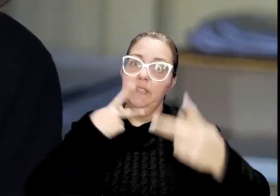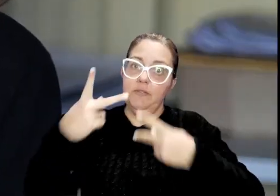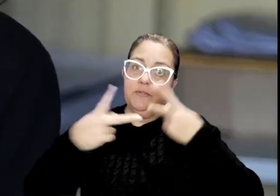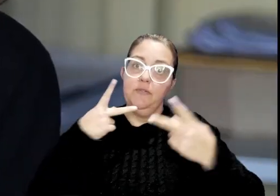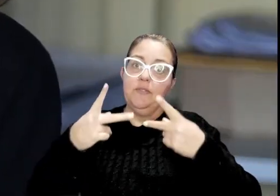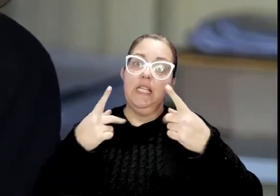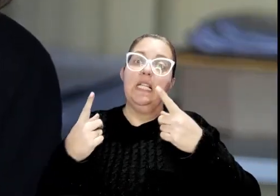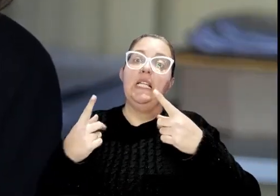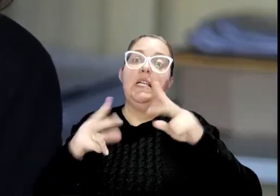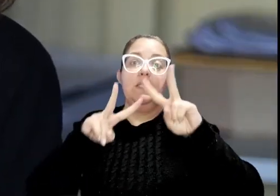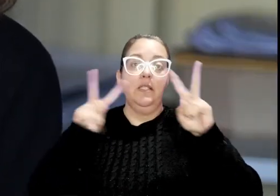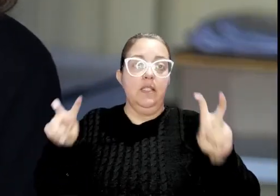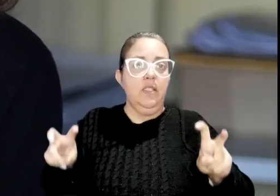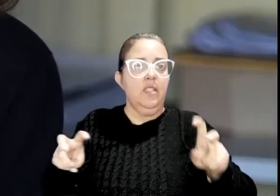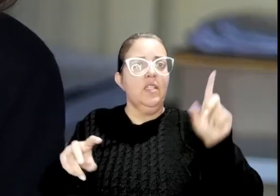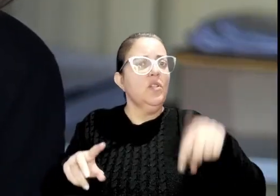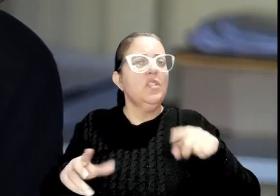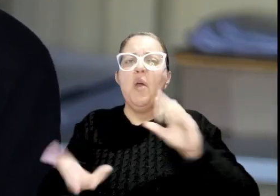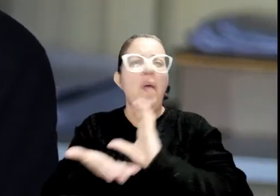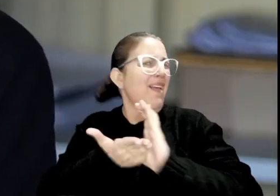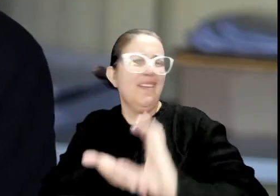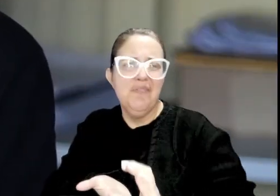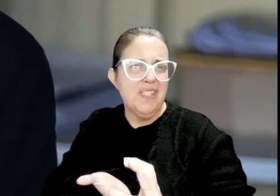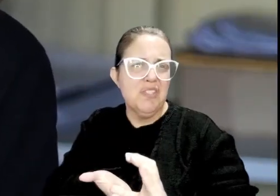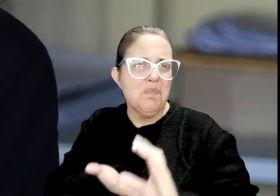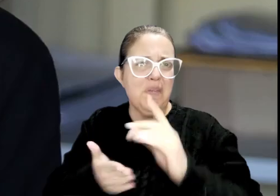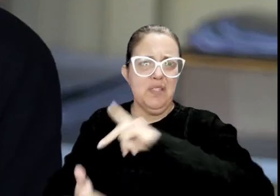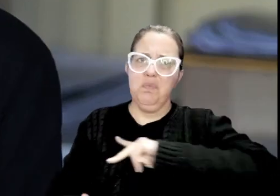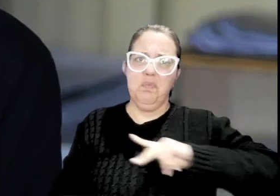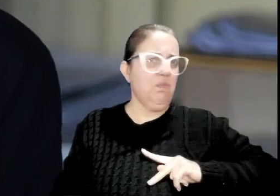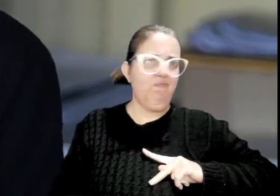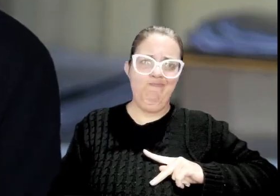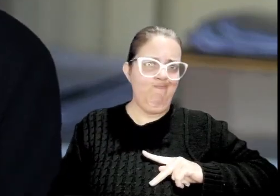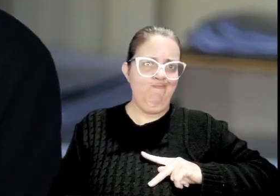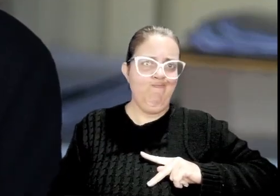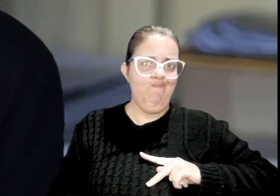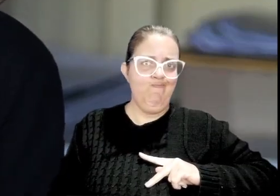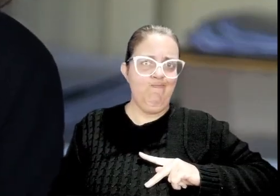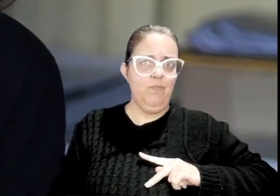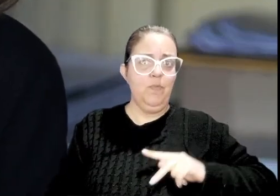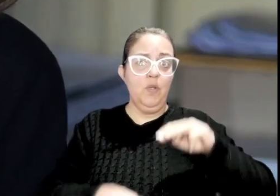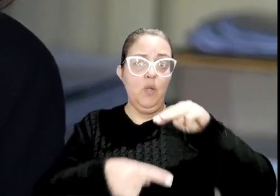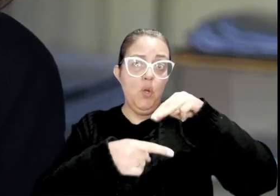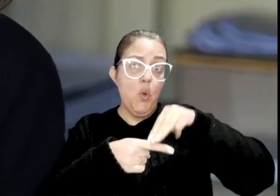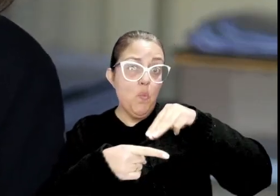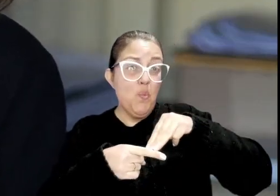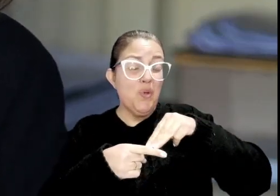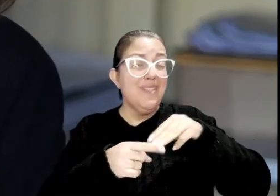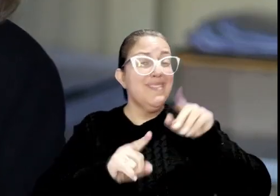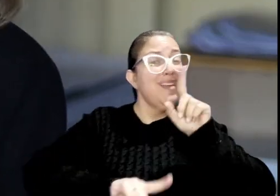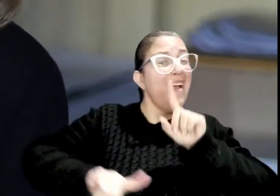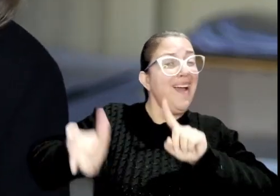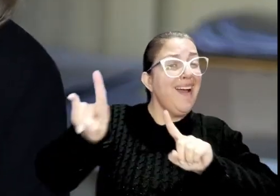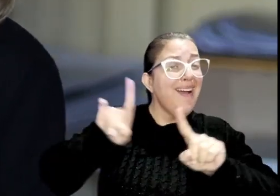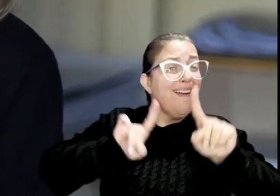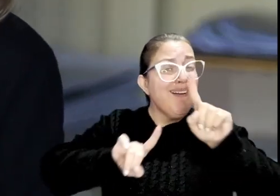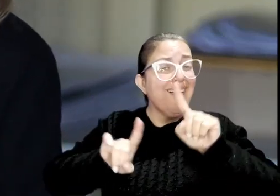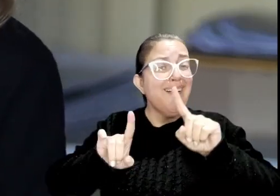população R do município e quando ou faz algum projeto para poder ter mídia né prefeitura ele